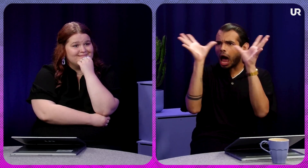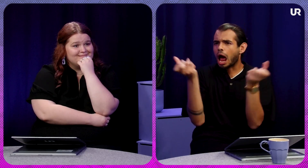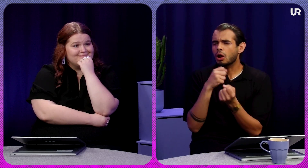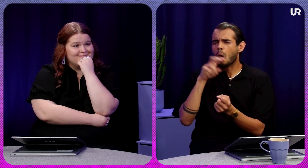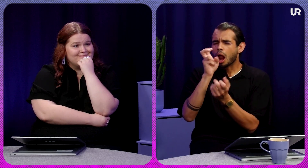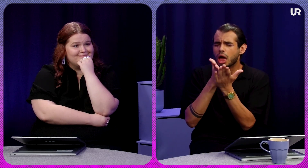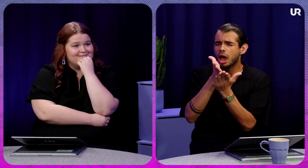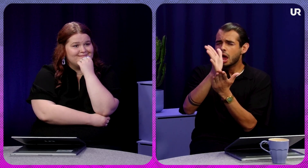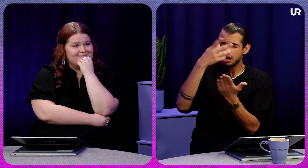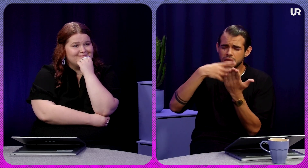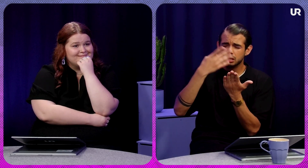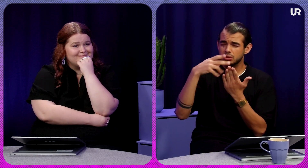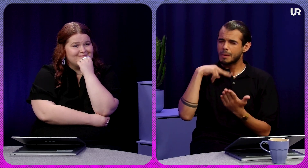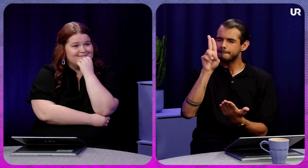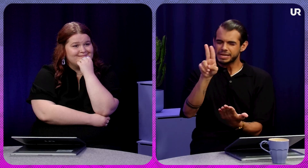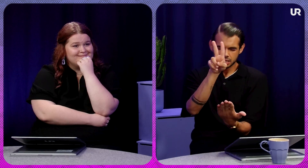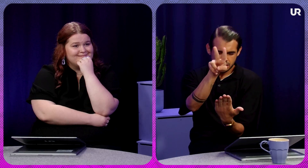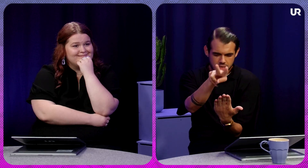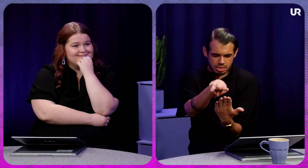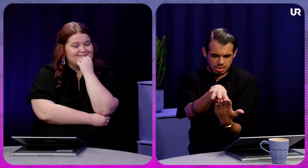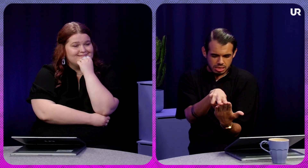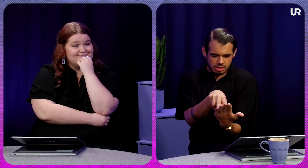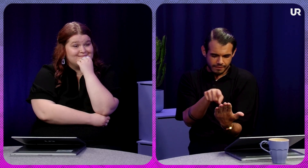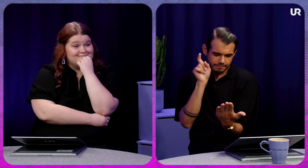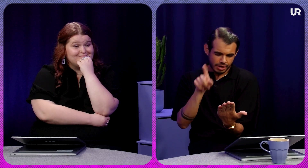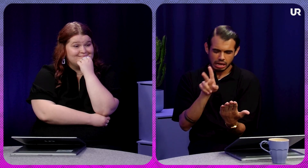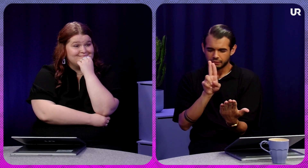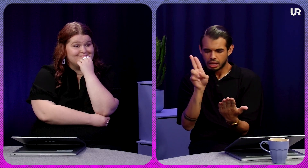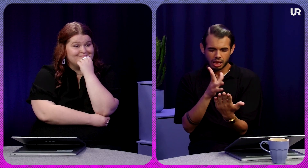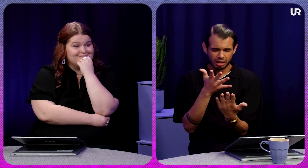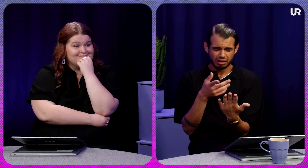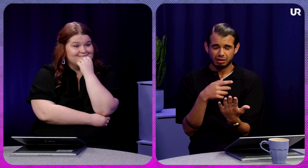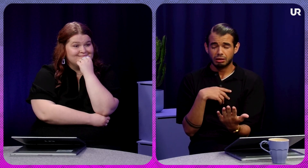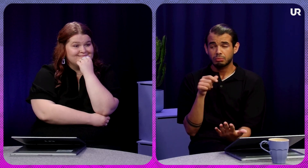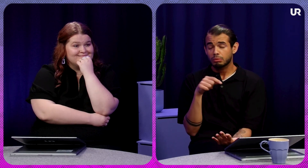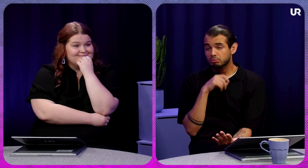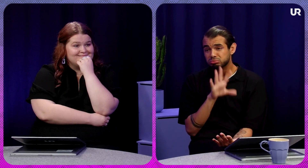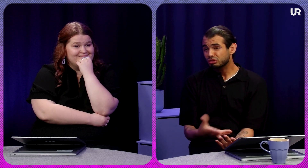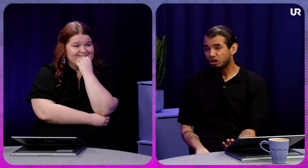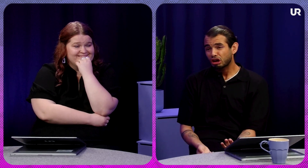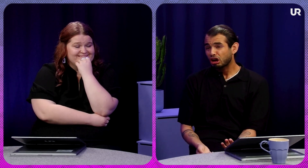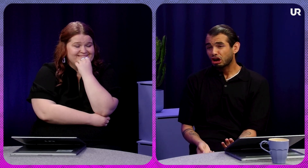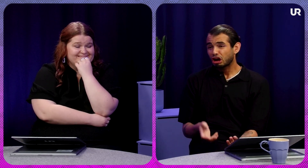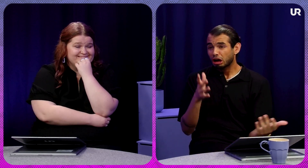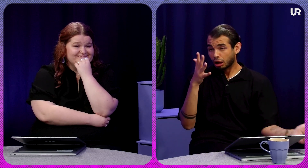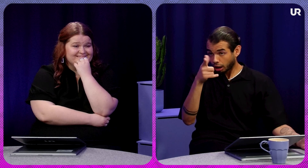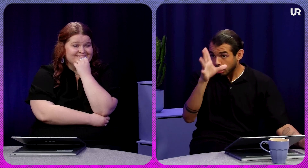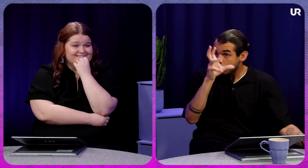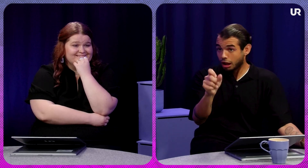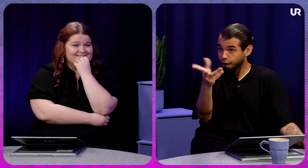Alltså, när jag kollar på sociala medier, bryr jag mig inte om de säger sanning eller sprider desinformation. Gör du det?!